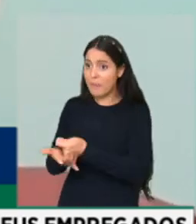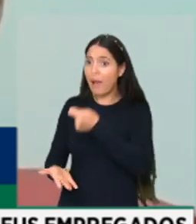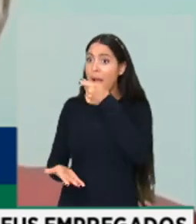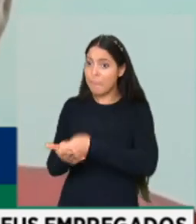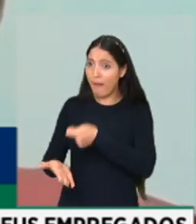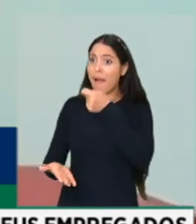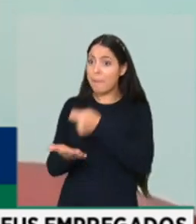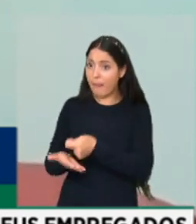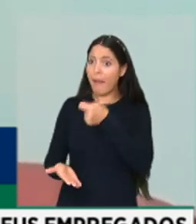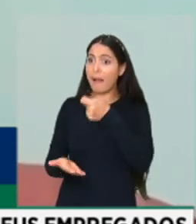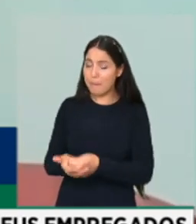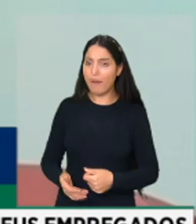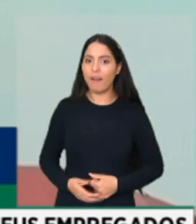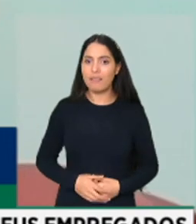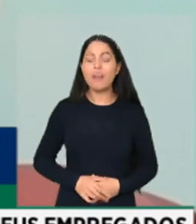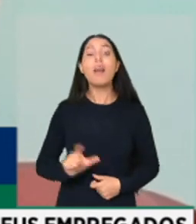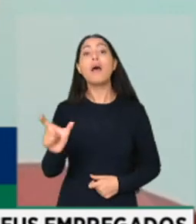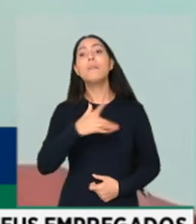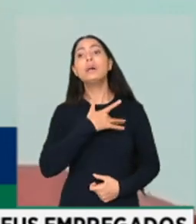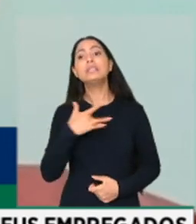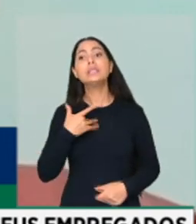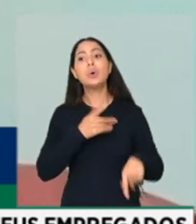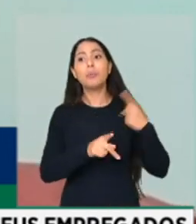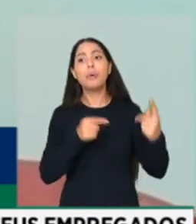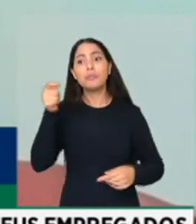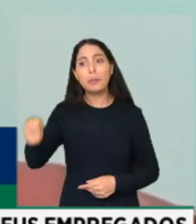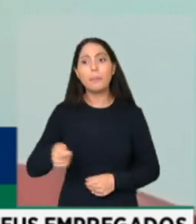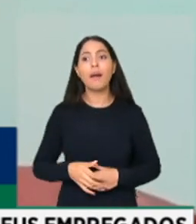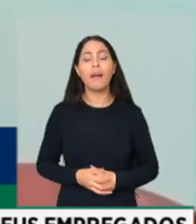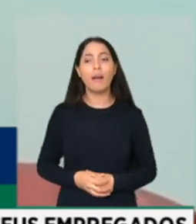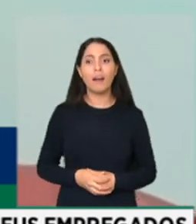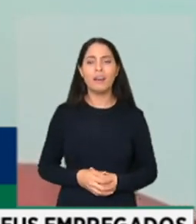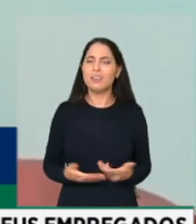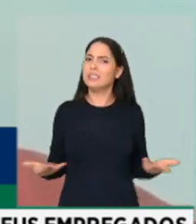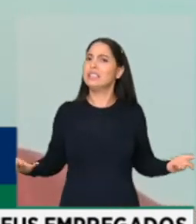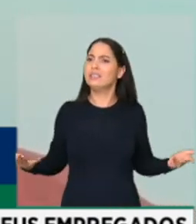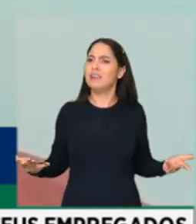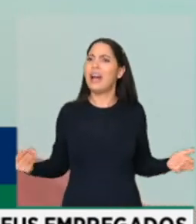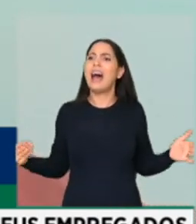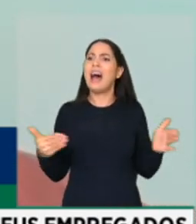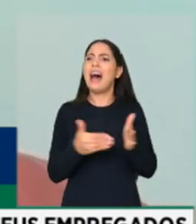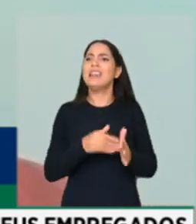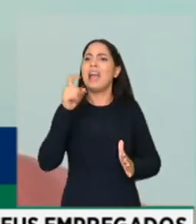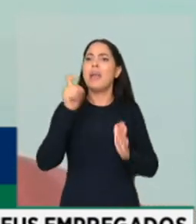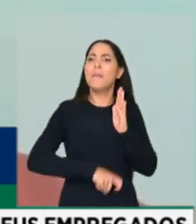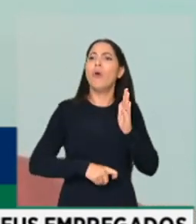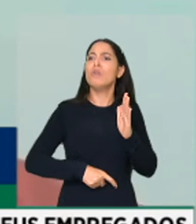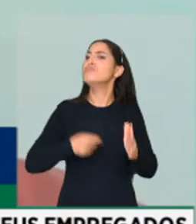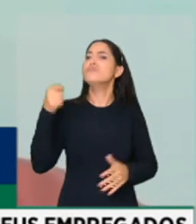O POVO PAGA O PLANO DE SAÚDE DELES, O POVO PAGA OS LUCROS DELES, ATÉ O IMPOSTO ELES NÃO PAGAM E AGORA QUEREM QUE A VACINA SEJA PAGA PELOS